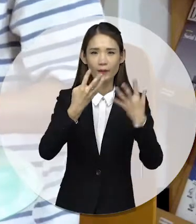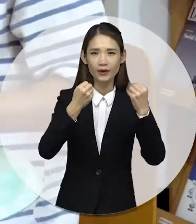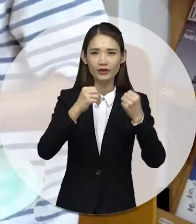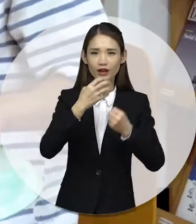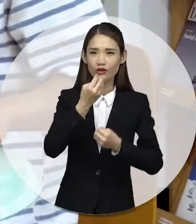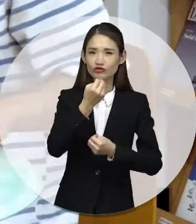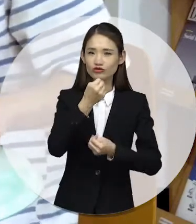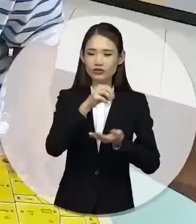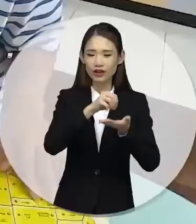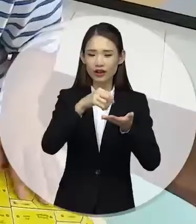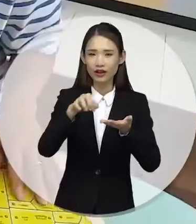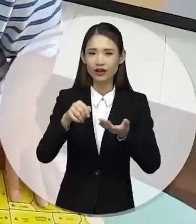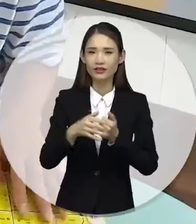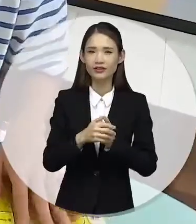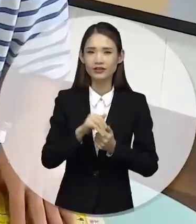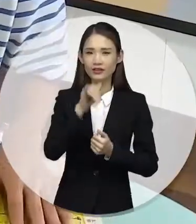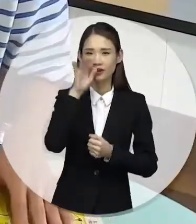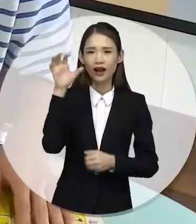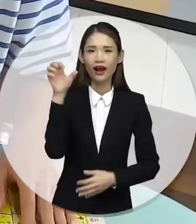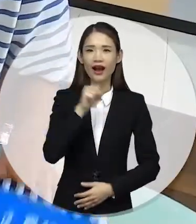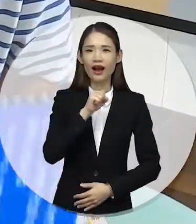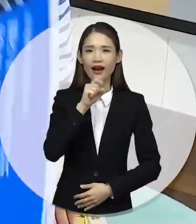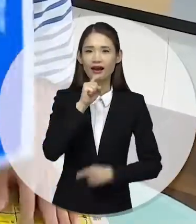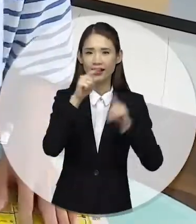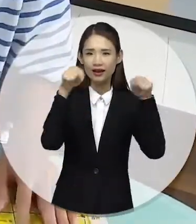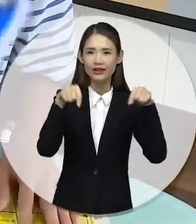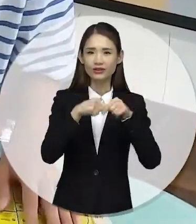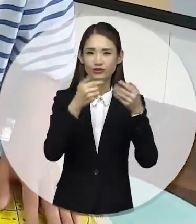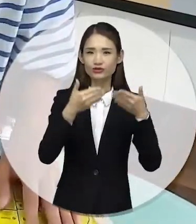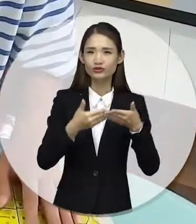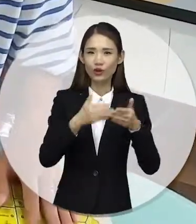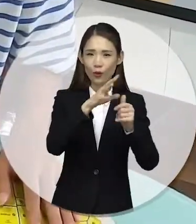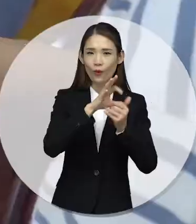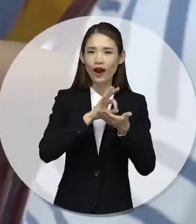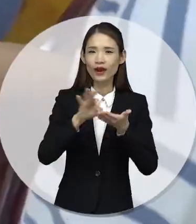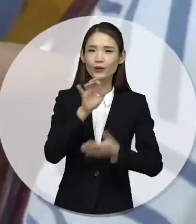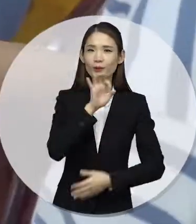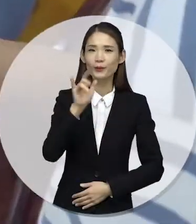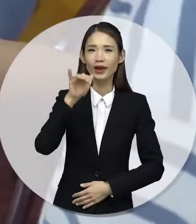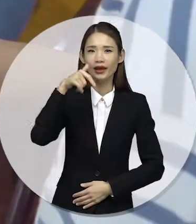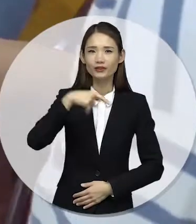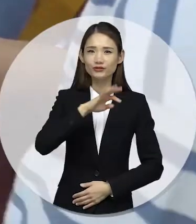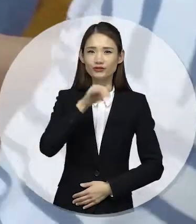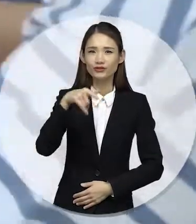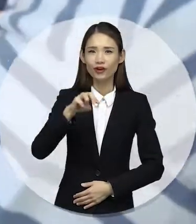김소희 : 응? 아, 그래서 이것도 주셨나 보다. 활용매뉴얼. 김한솔 : 왜 거기 뭐가 쓰여 있는데?